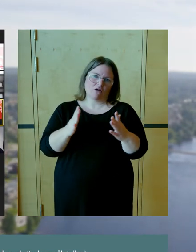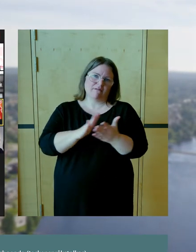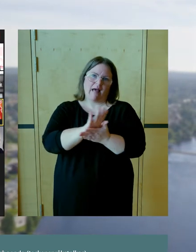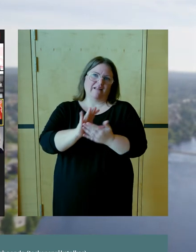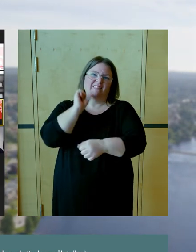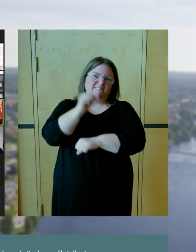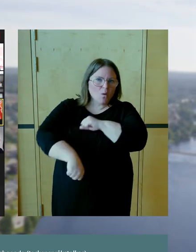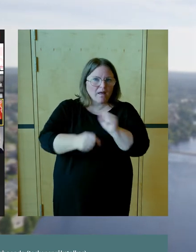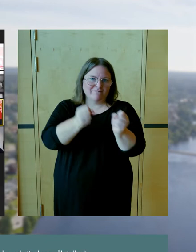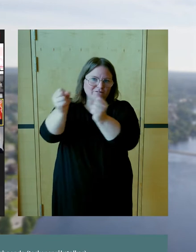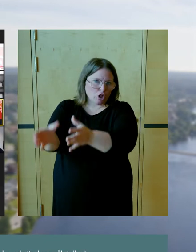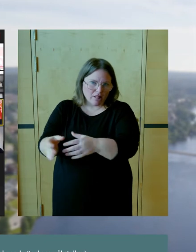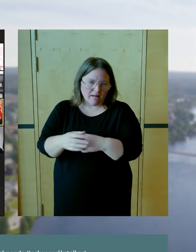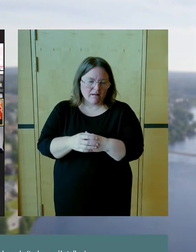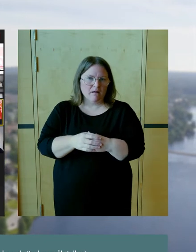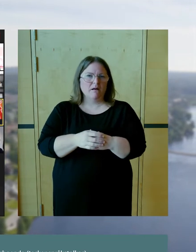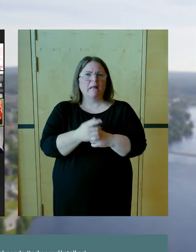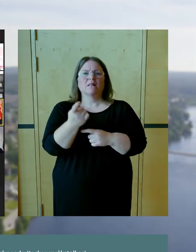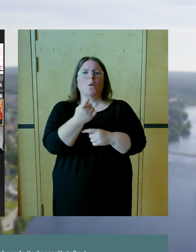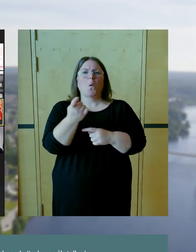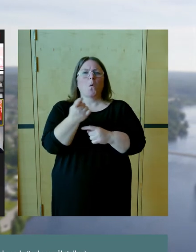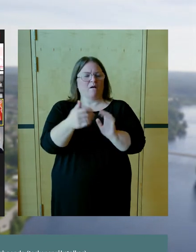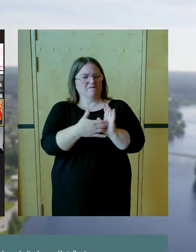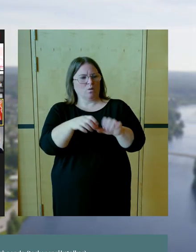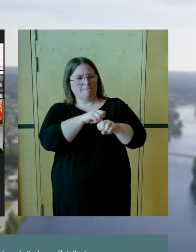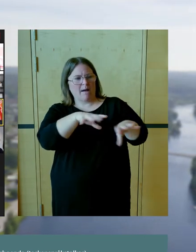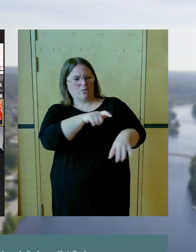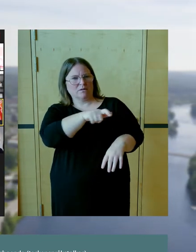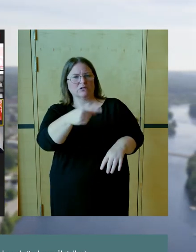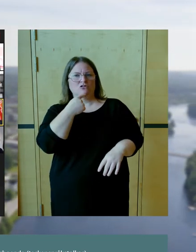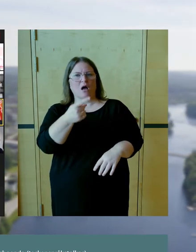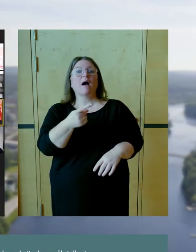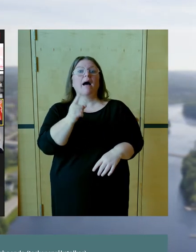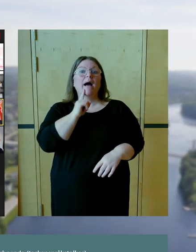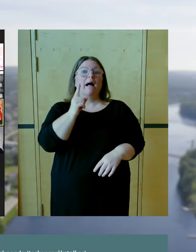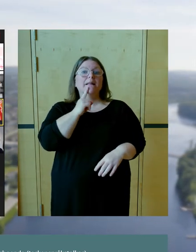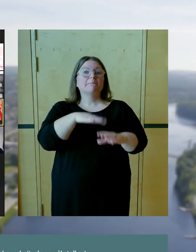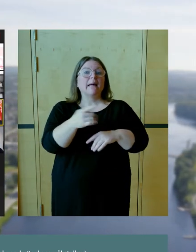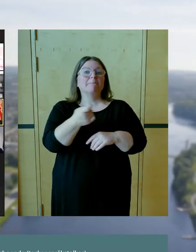Men det var ju någon från majoriteten som sa att det alltid var billigare med hemtjänst och det var väl det så